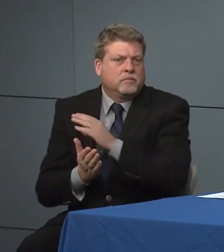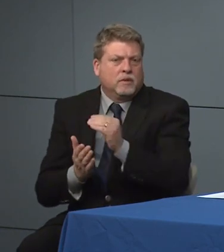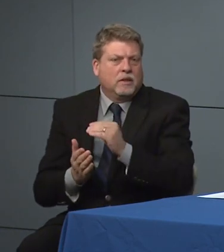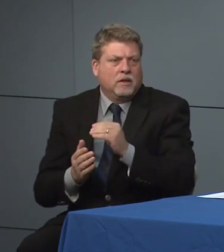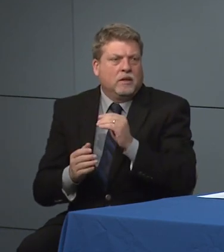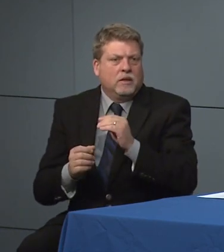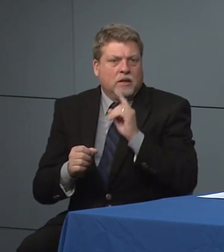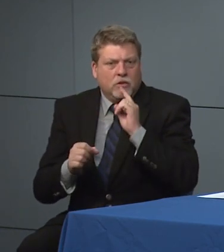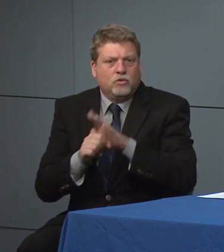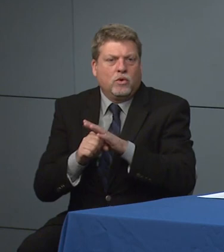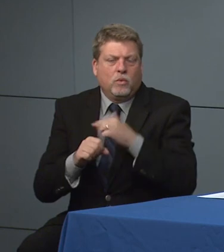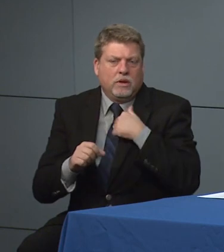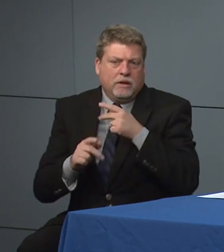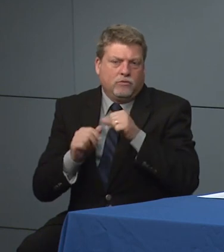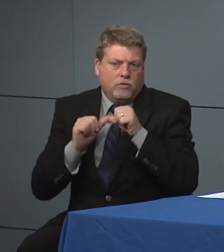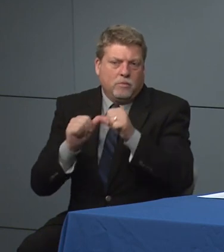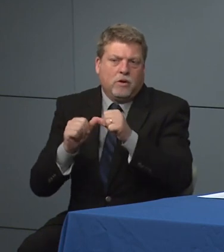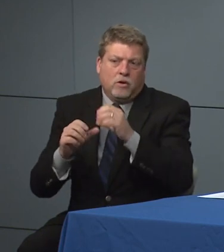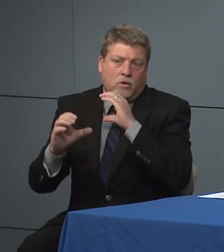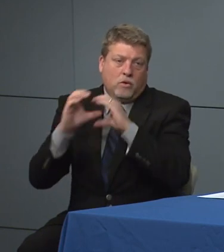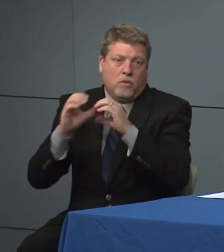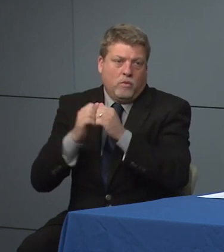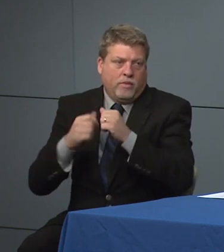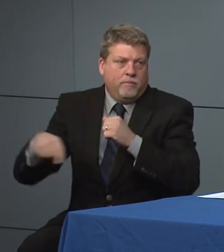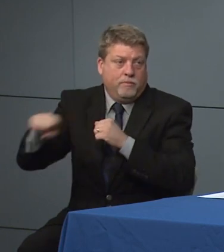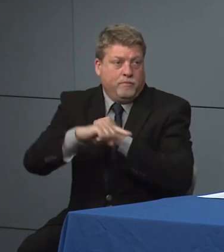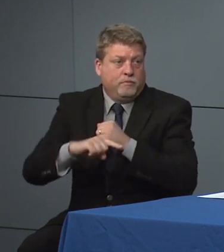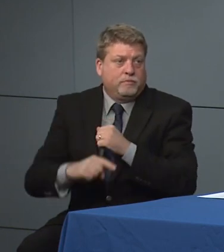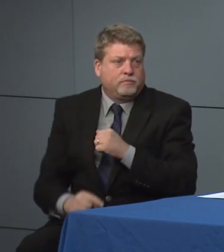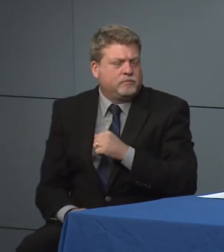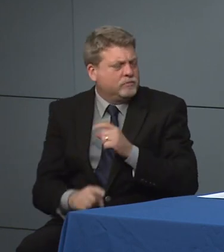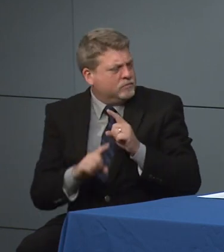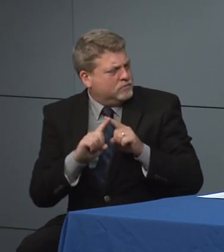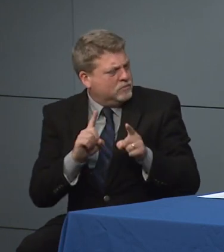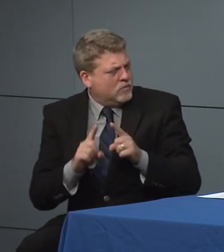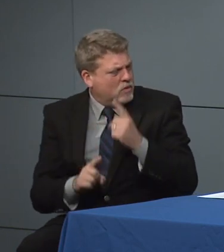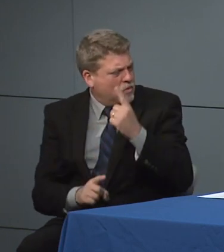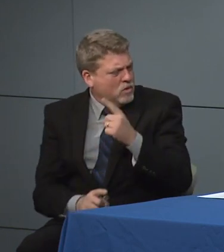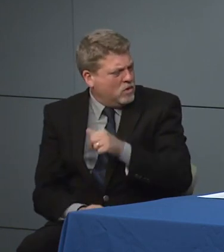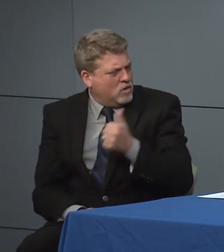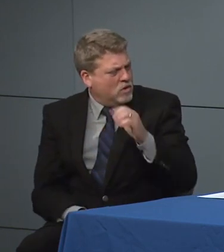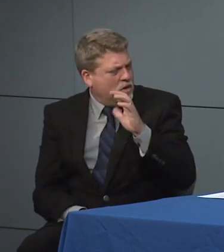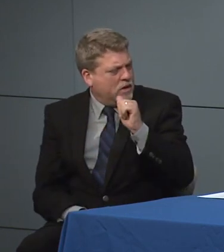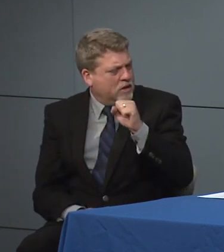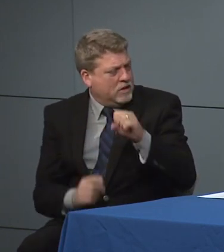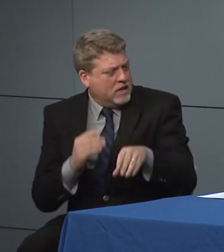realizando pruebas para asegurarnos de que estemos su buena comunicación contamos de qué modo solamente un caso